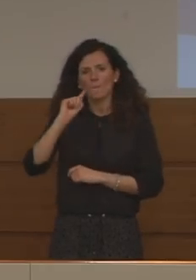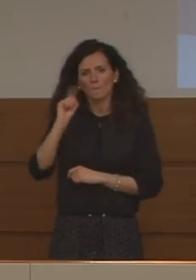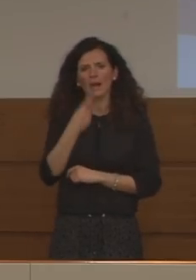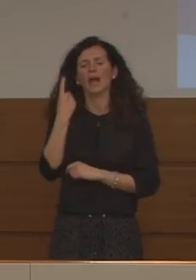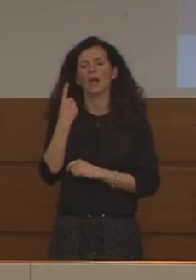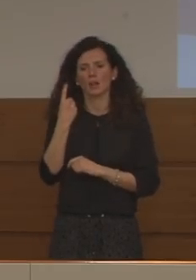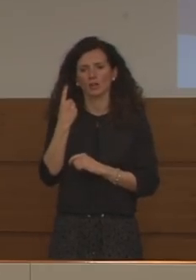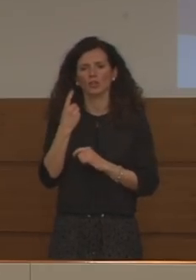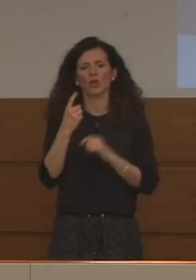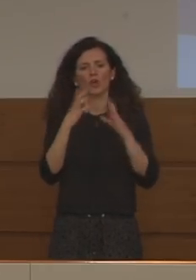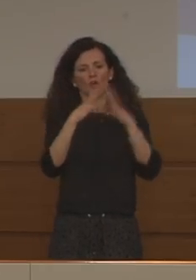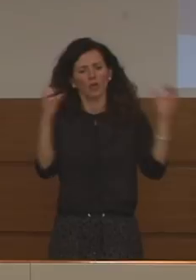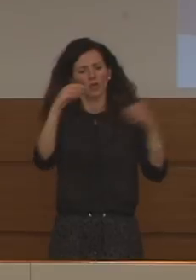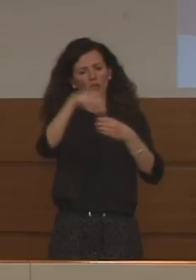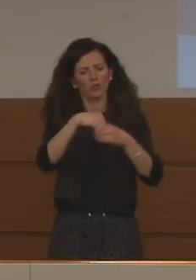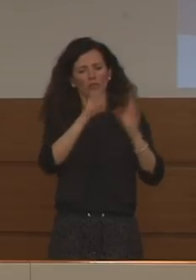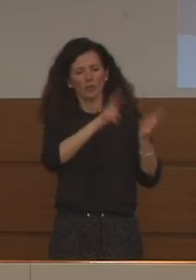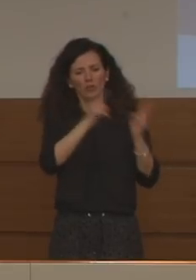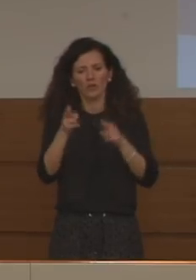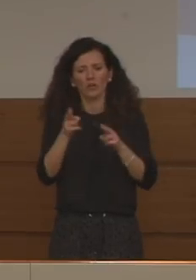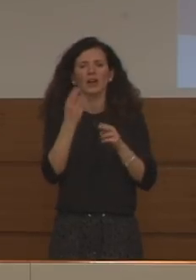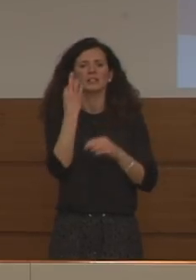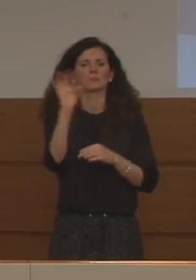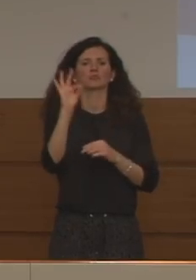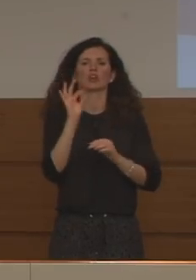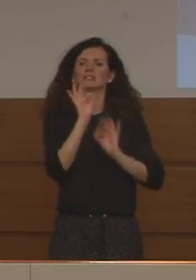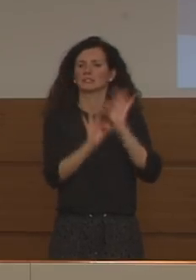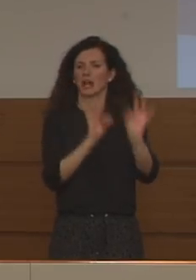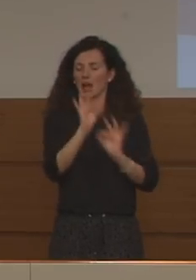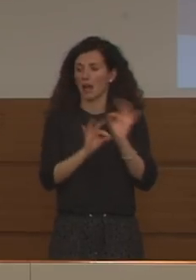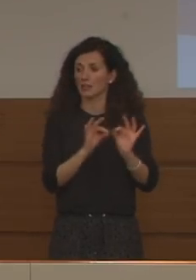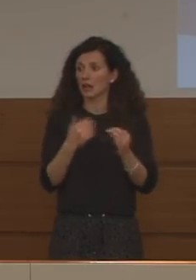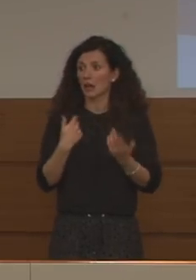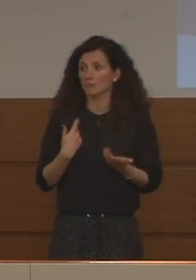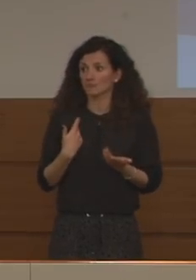assistenza specializzata. Ora, non so se questo è possibile visto insomma il